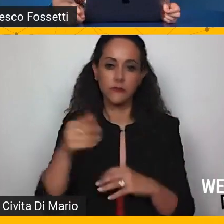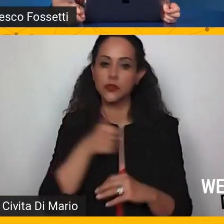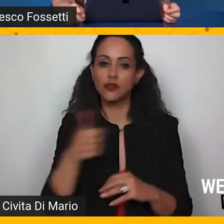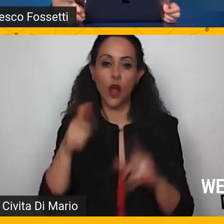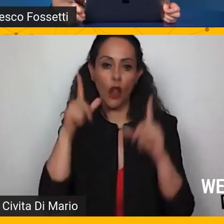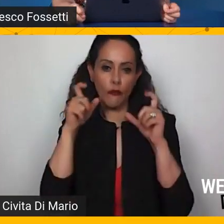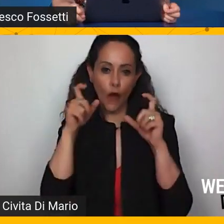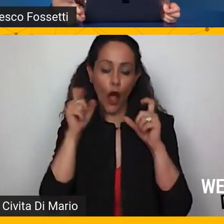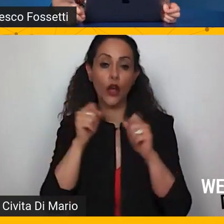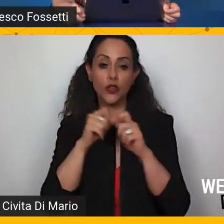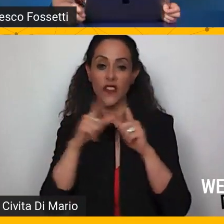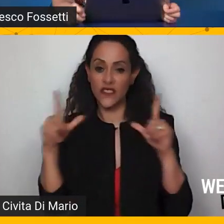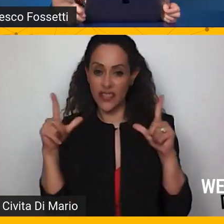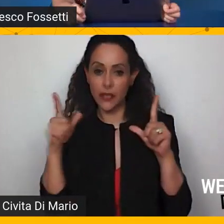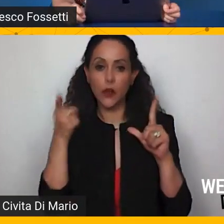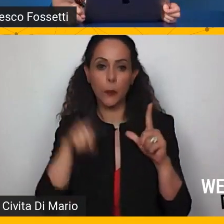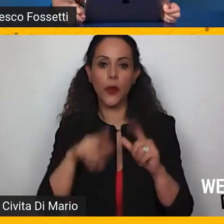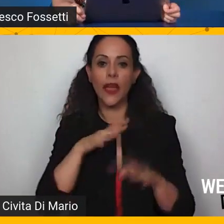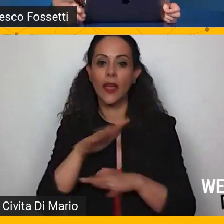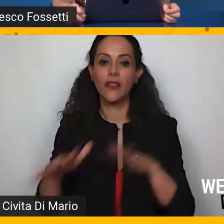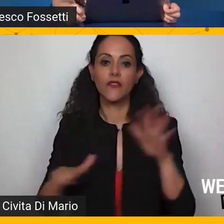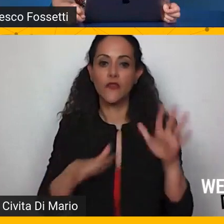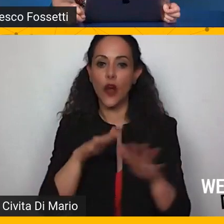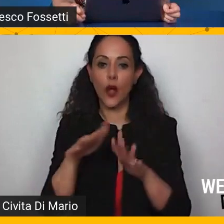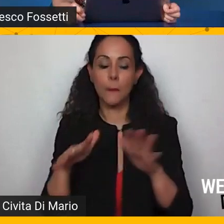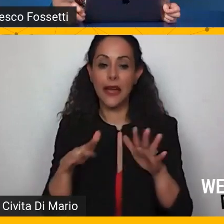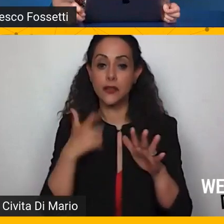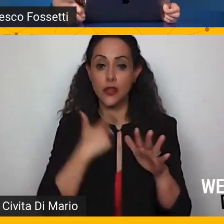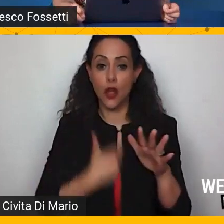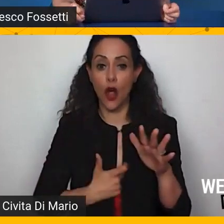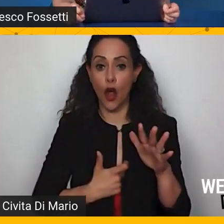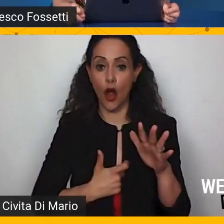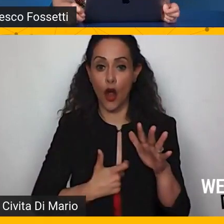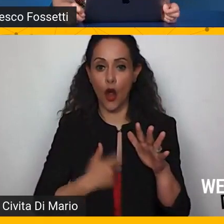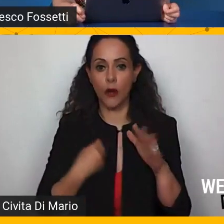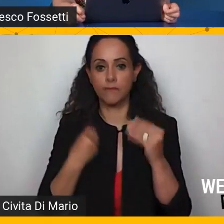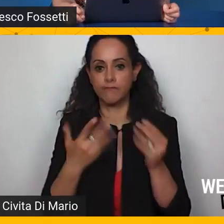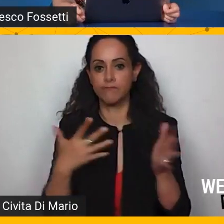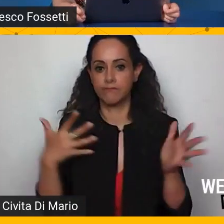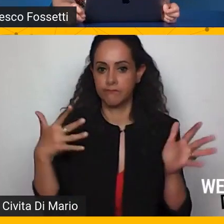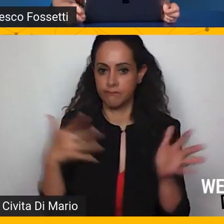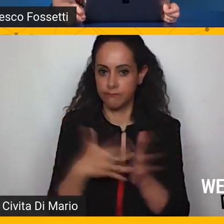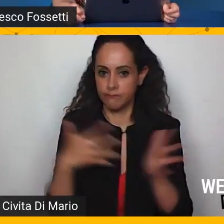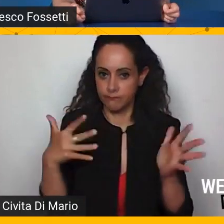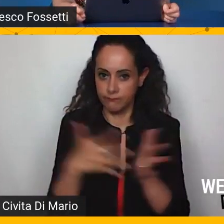fotografie, non solo video ma